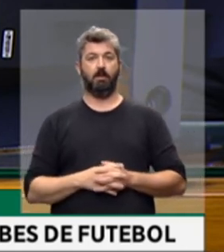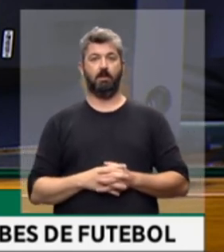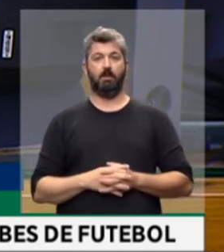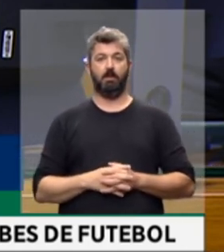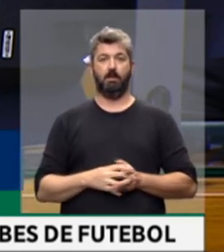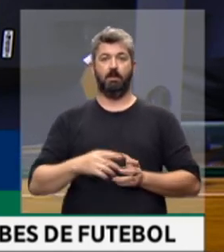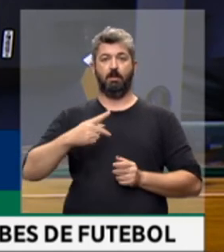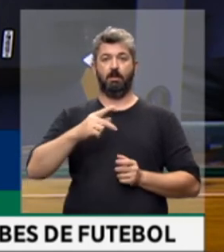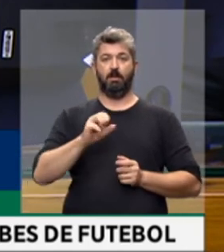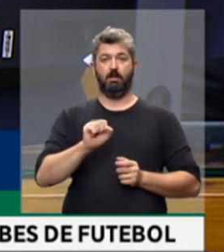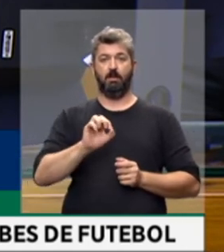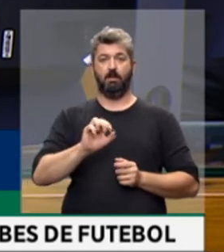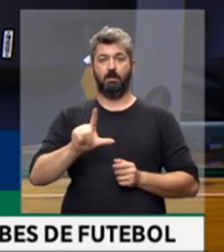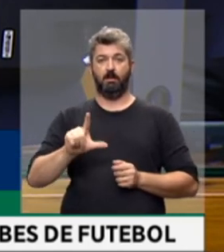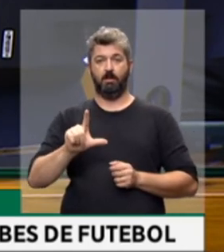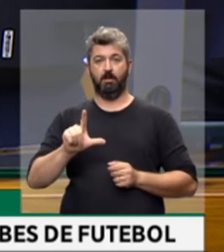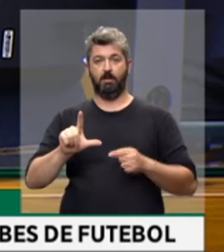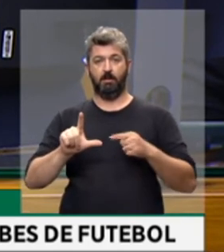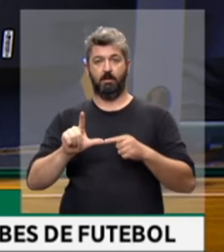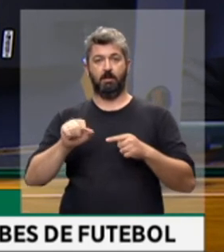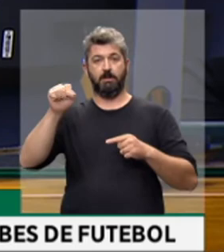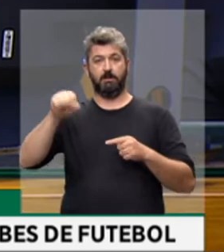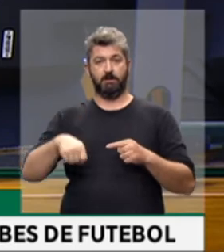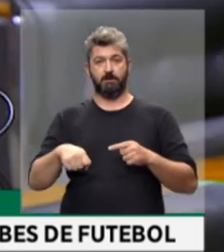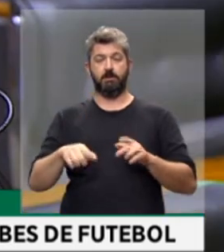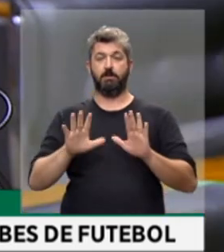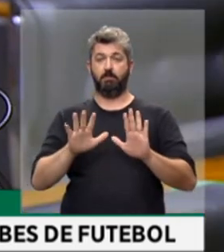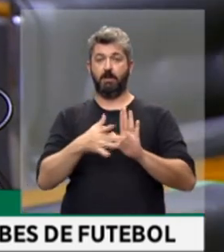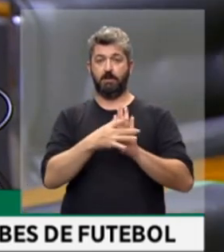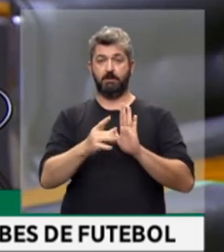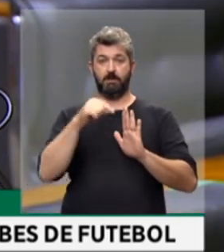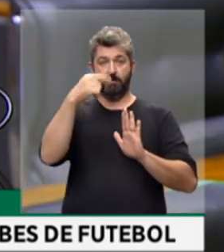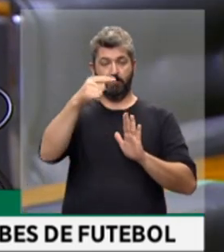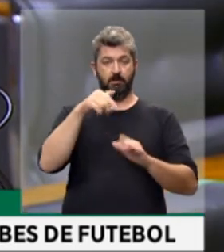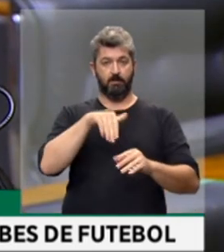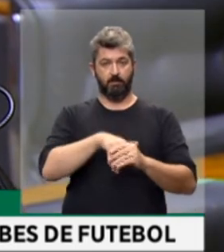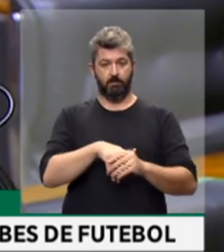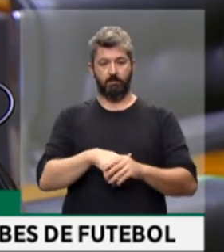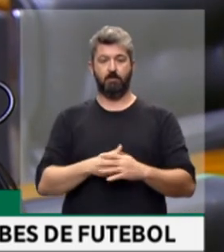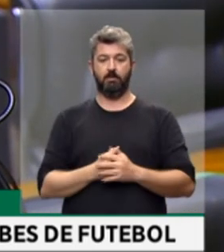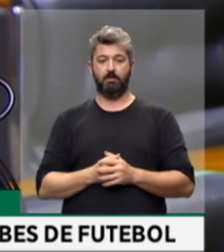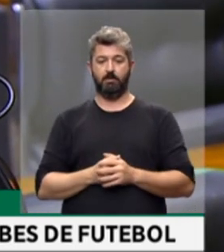INTERNACIONAL E DO GRÊMIO. APESAR DO MEU APREÇO PELO PRIMAVERA DE INDAIATUBA, MELHOR CLUBE DO BRASIL, É NÃ O, PRESIDENTE. -- [PRESIDENTE]: COMO